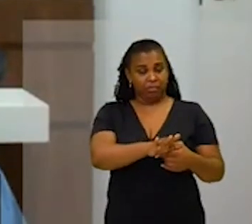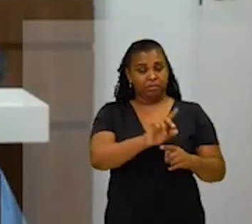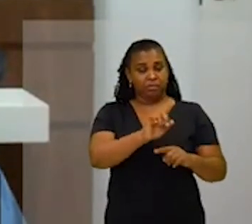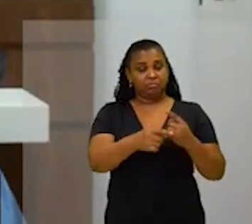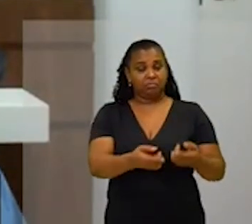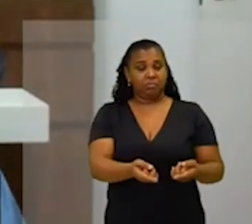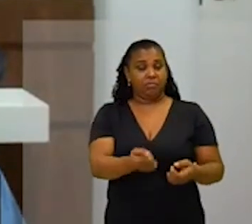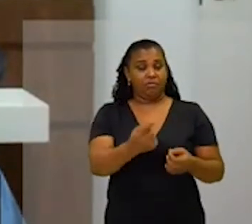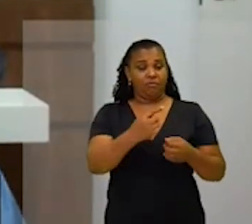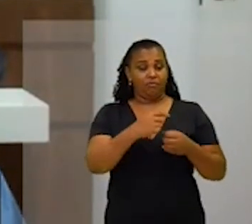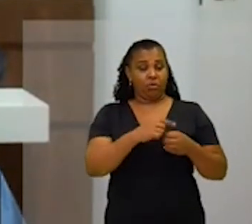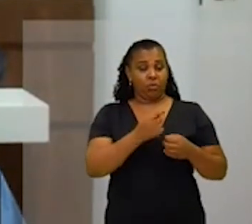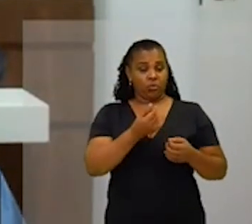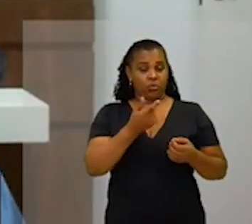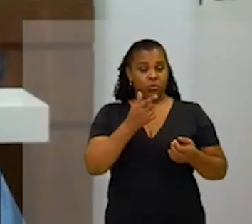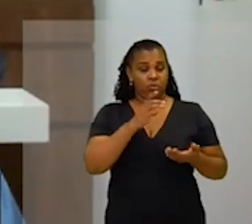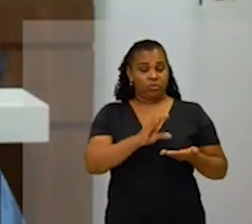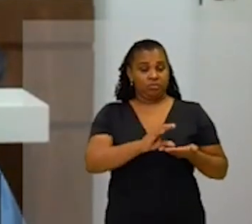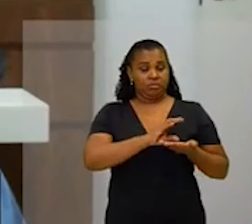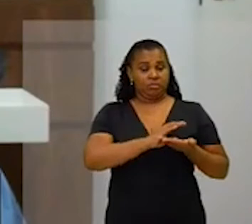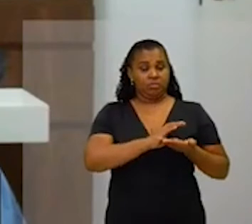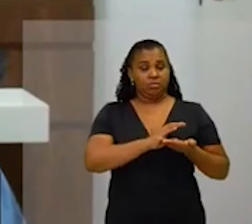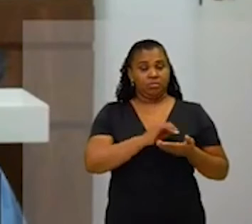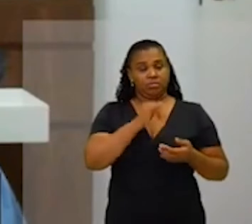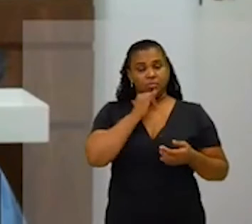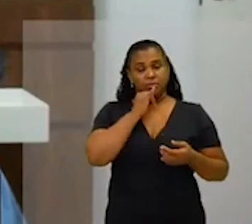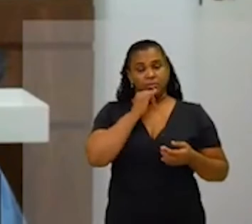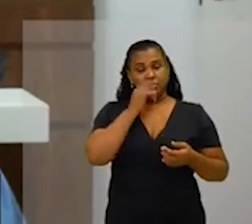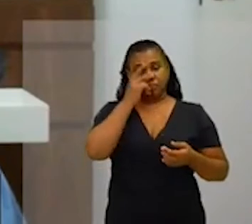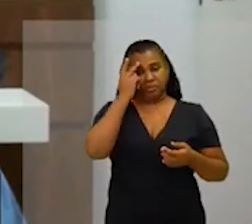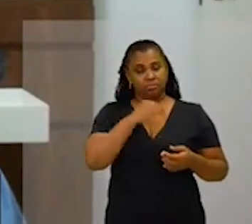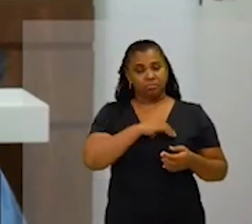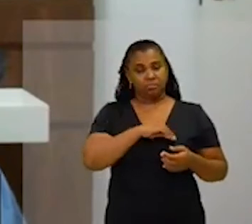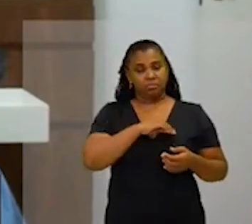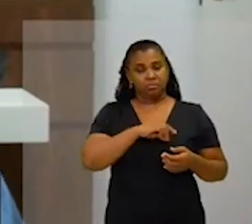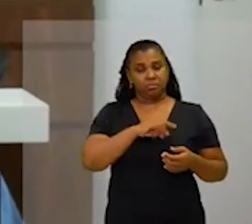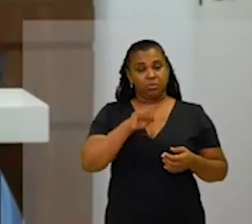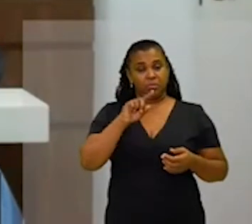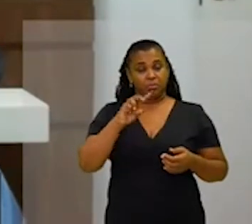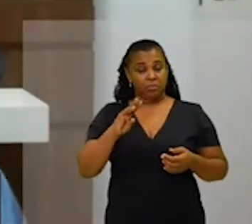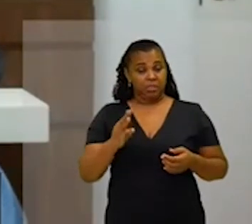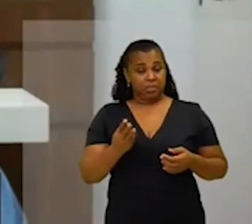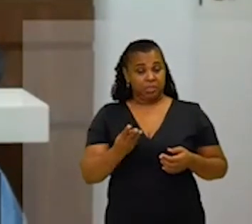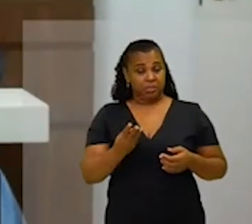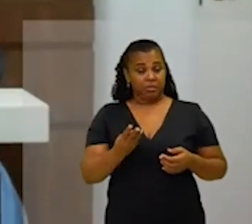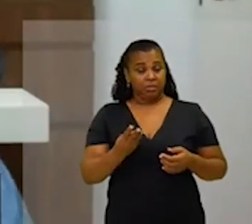pessoa que tem renda de um bebê de 1 milhão não precisa de mil pessoas que têm uma renda Diego